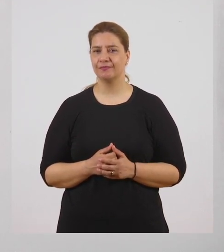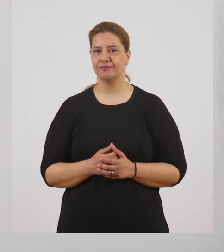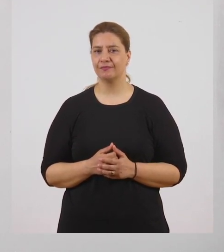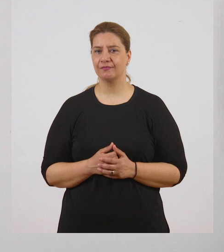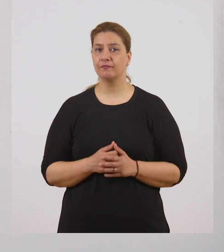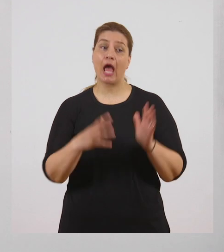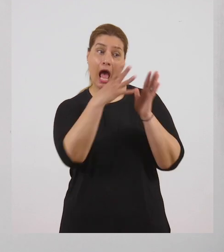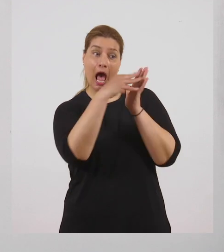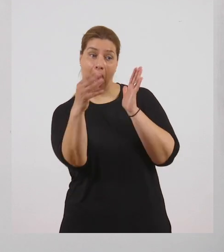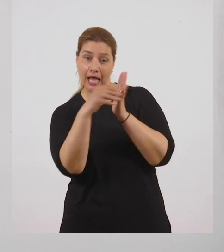αντιγραφή,